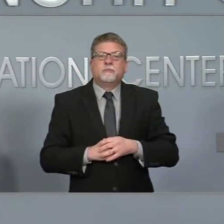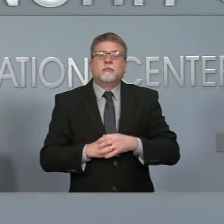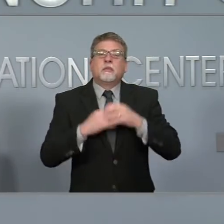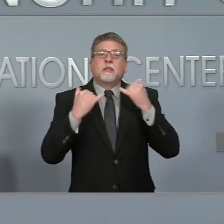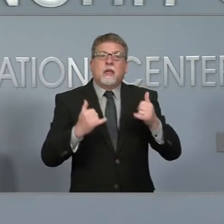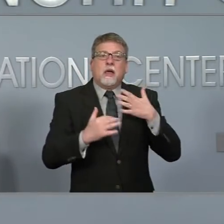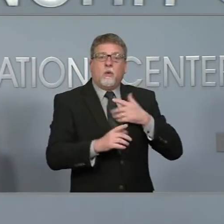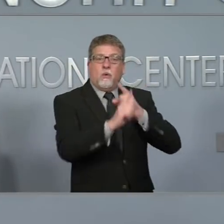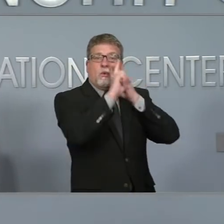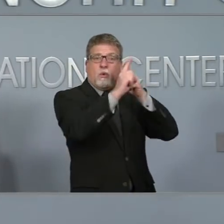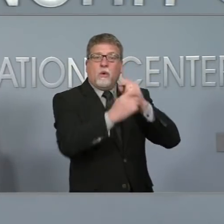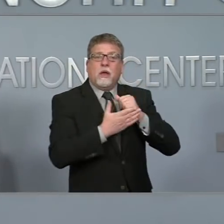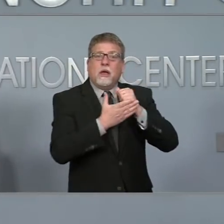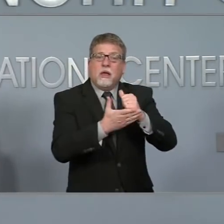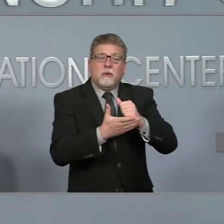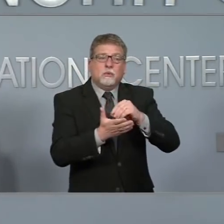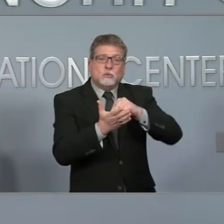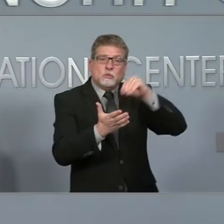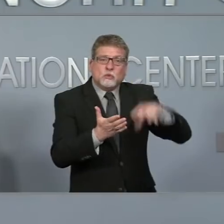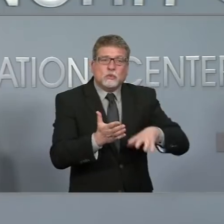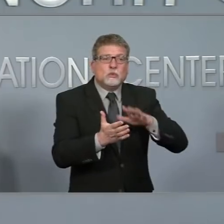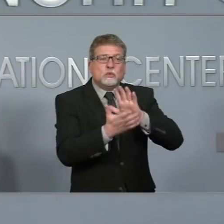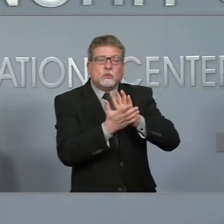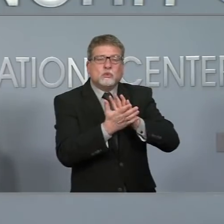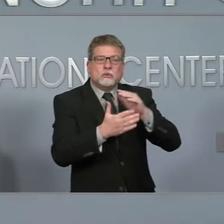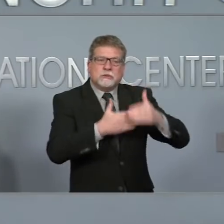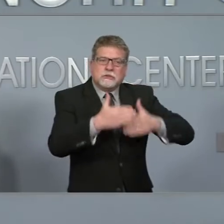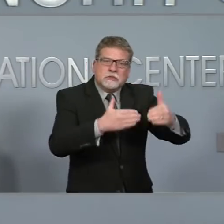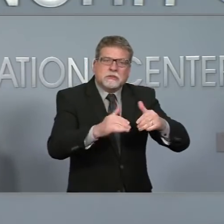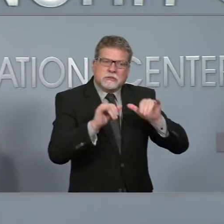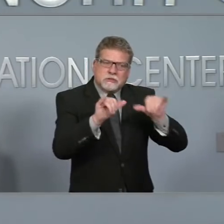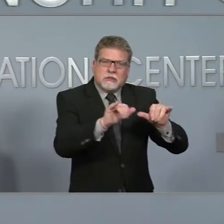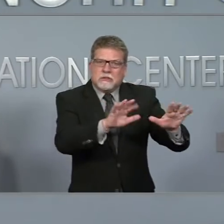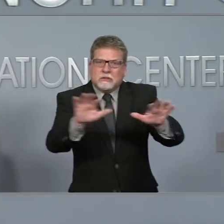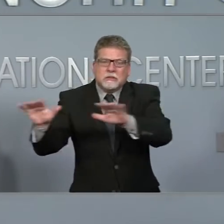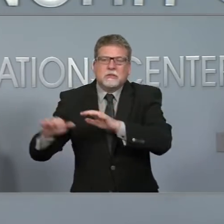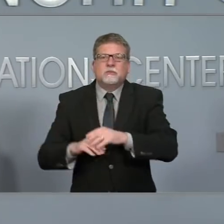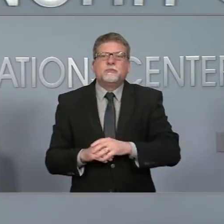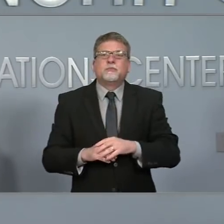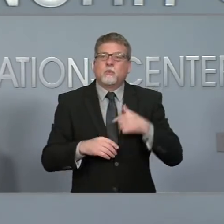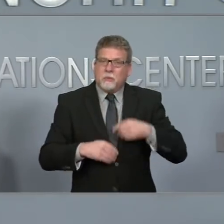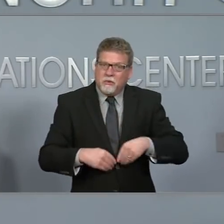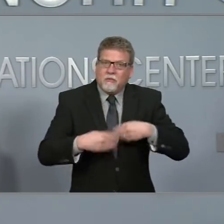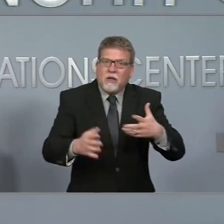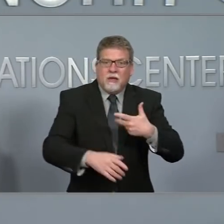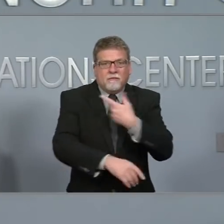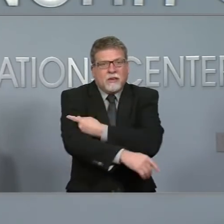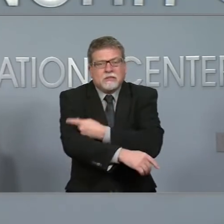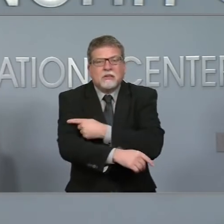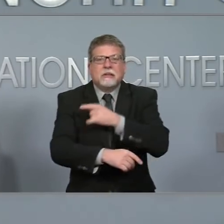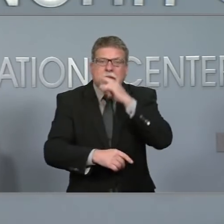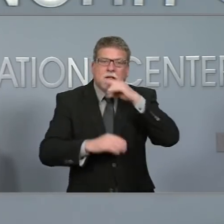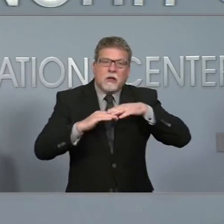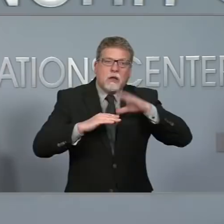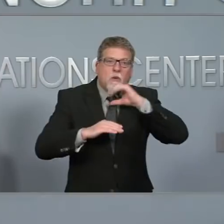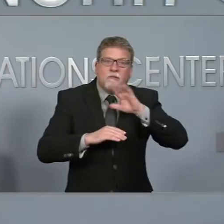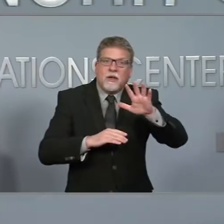hemos puesto a disposición, gran cantidad de equipo de protección personal y de